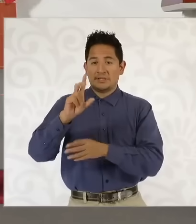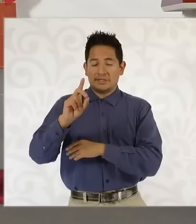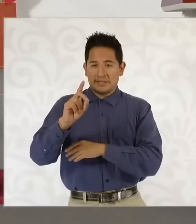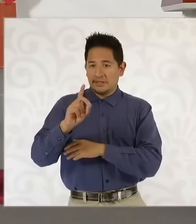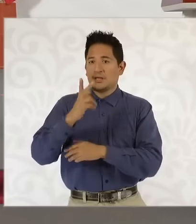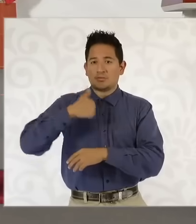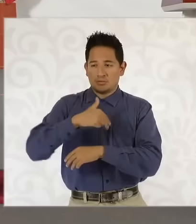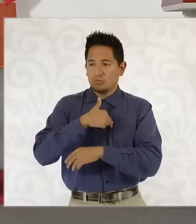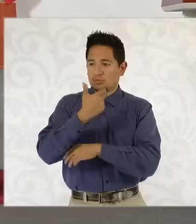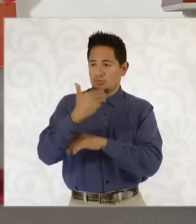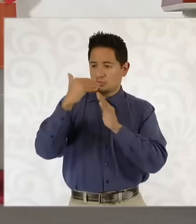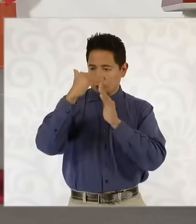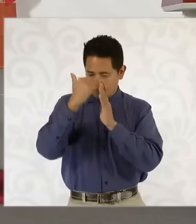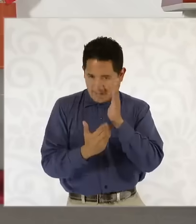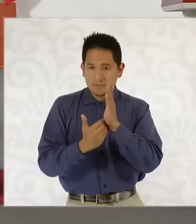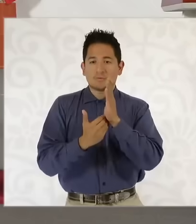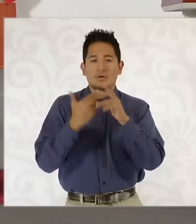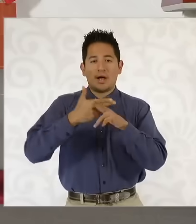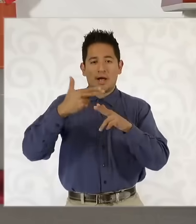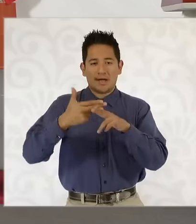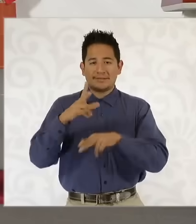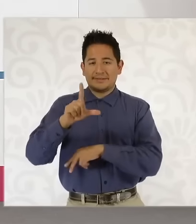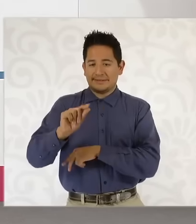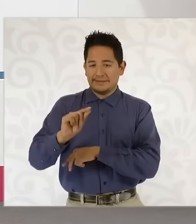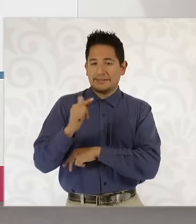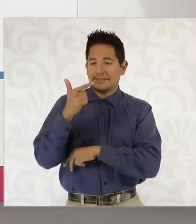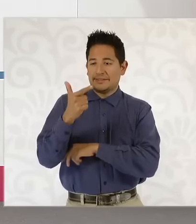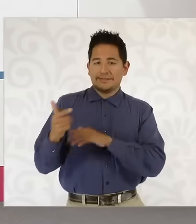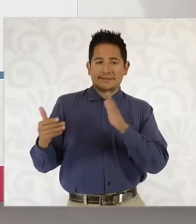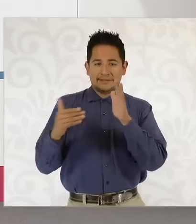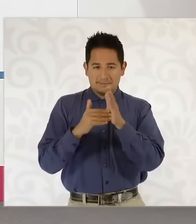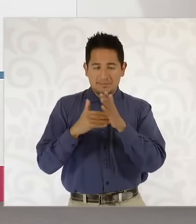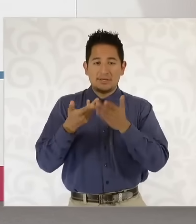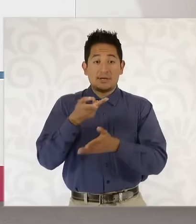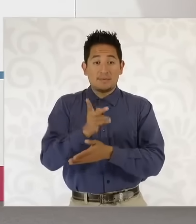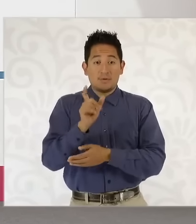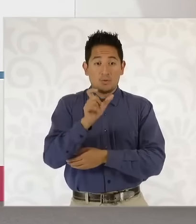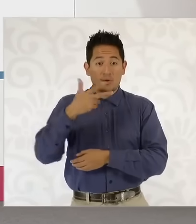cuando uno adquiere una deuda. Bueno, estas son deudas complejas porque se venden en los mercados